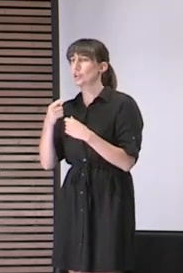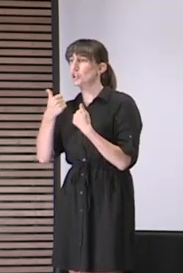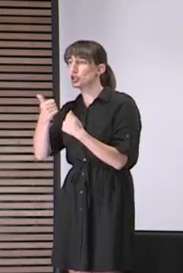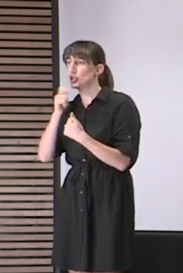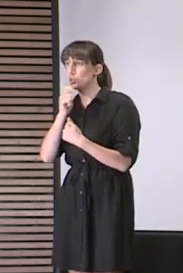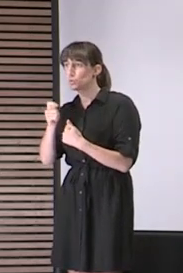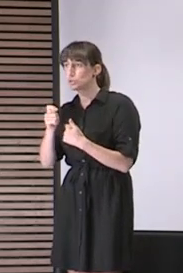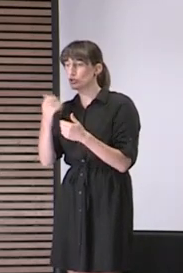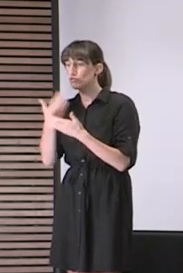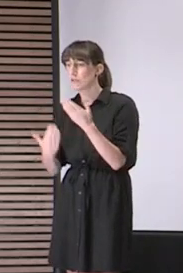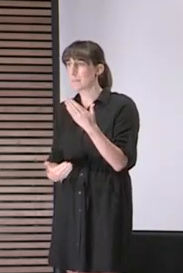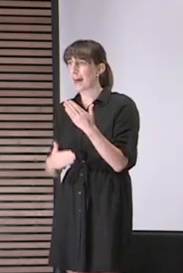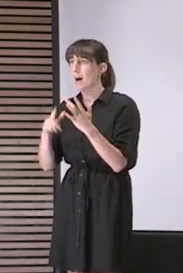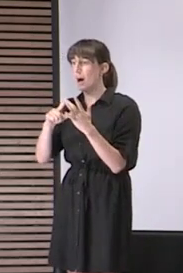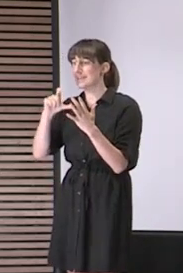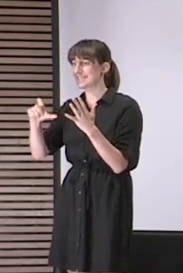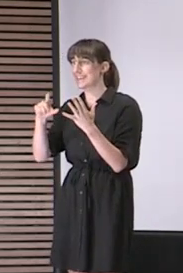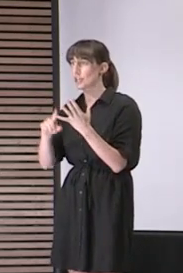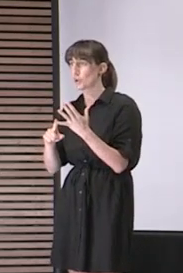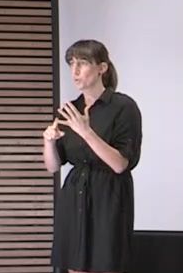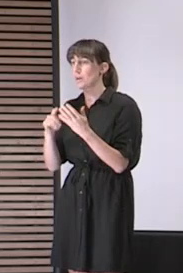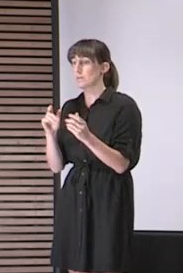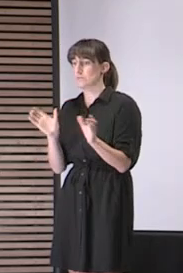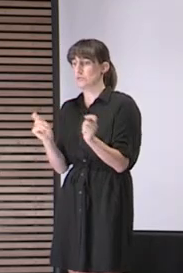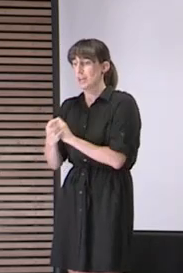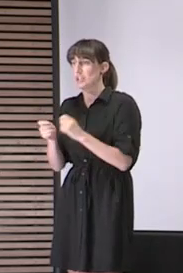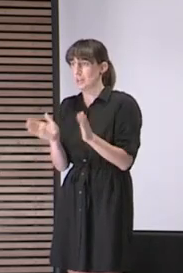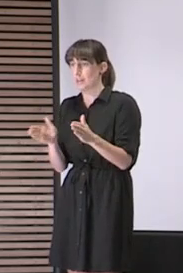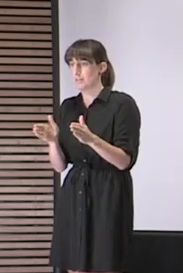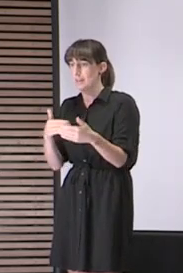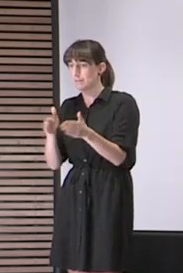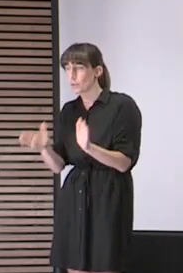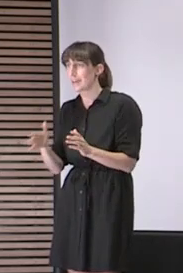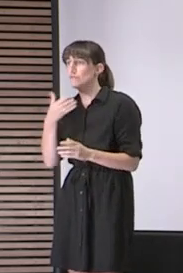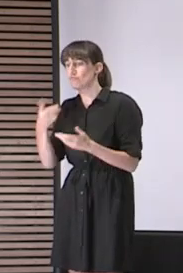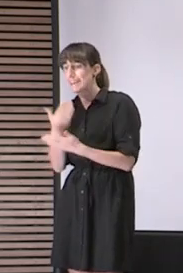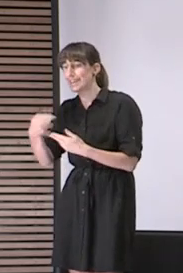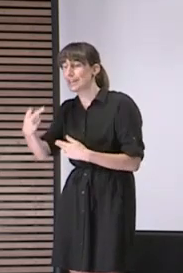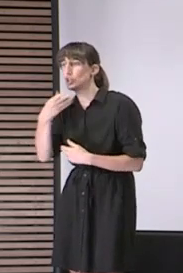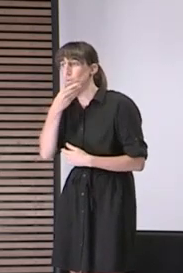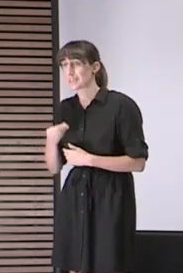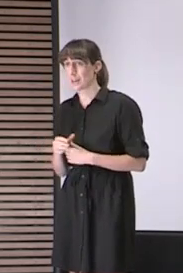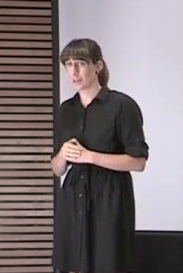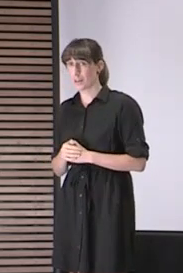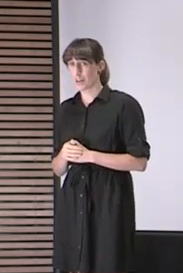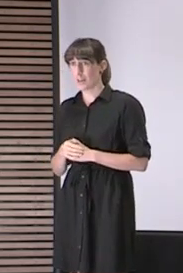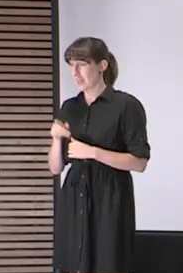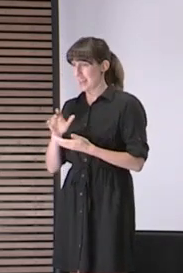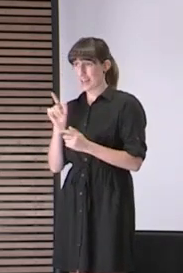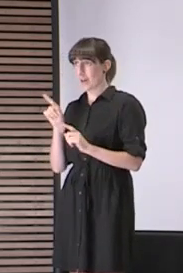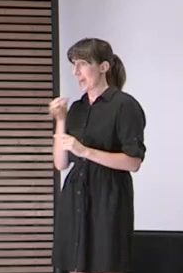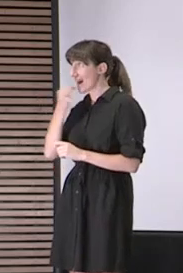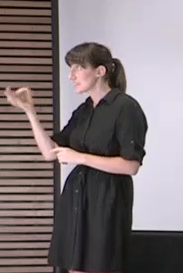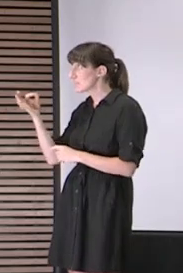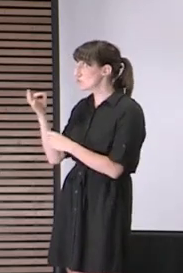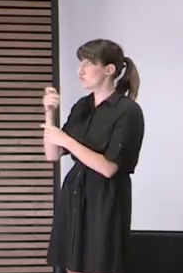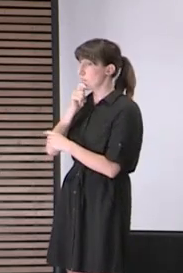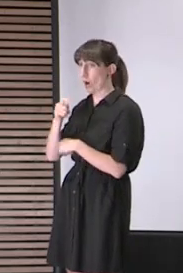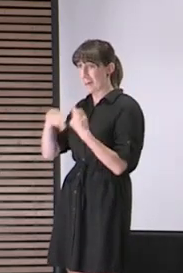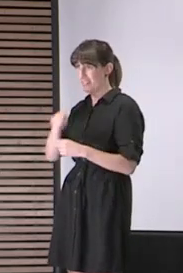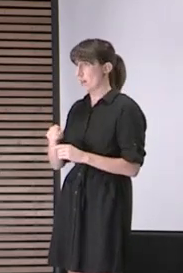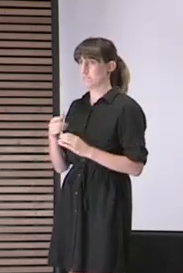esperar que siga haciendo su